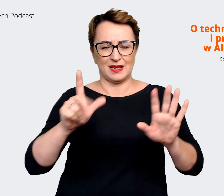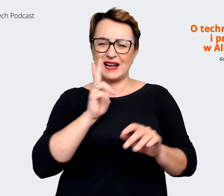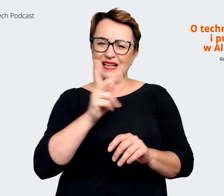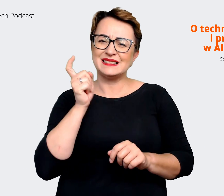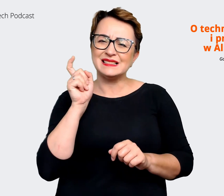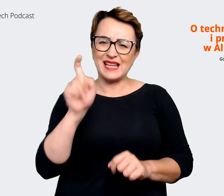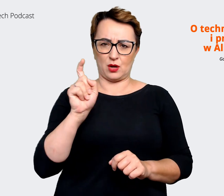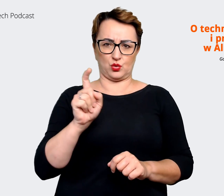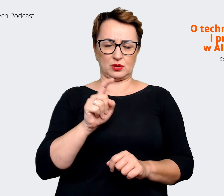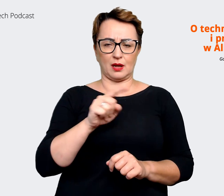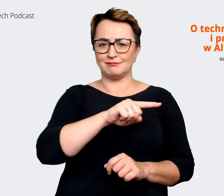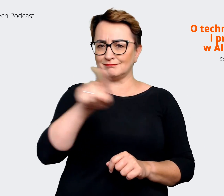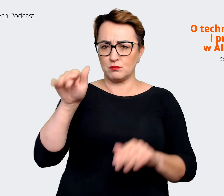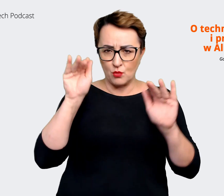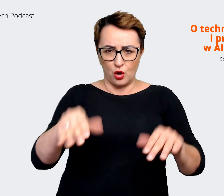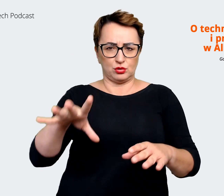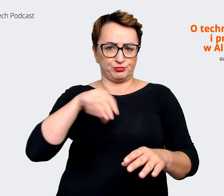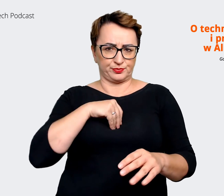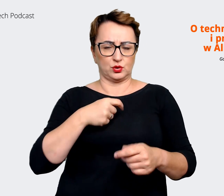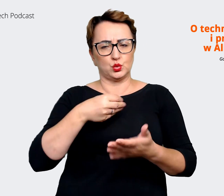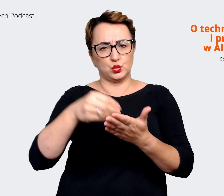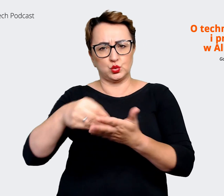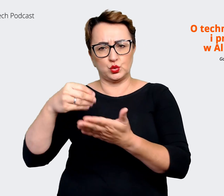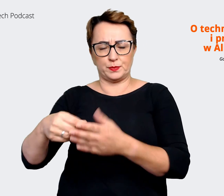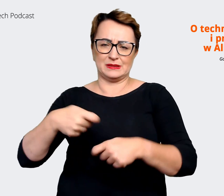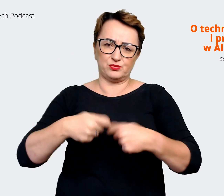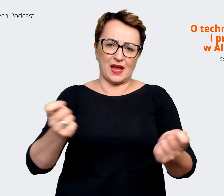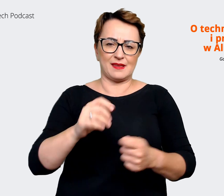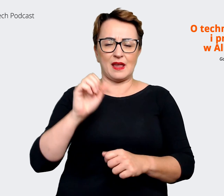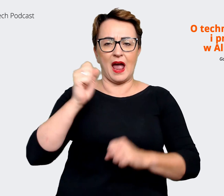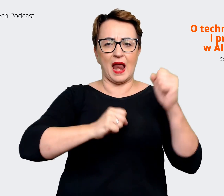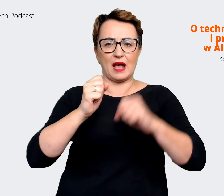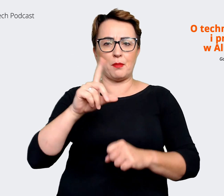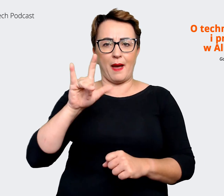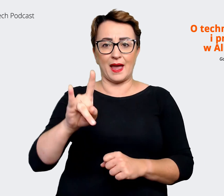możecie zrobić dowolną operację na Allegro Pay. Nie mamy przerw technicznych w weekendy,